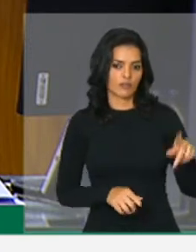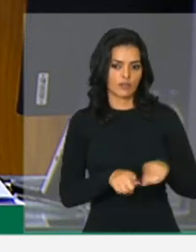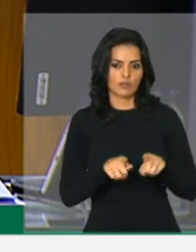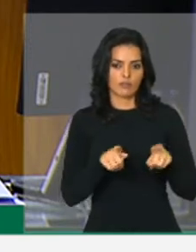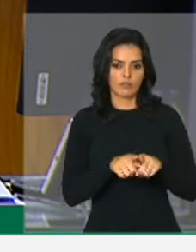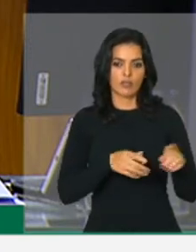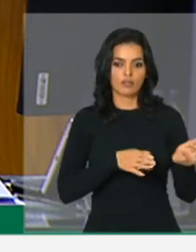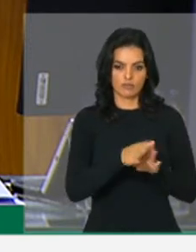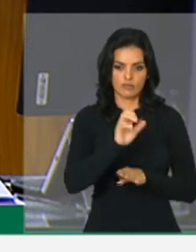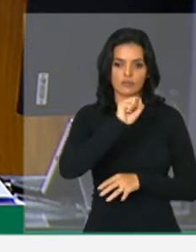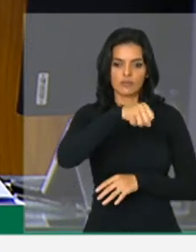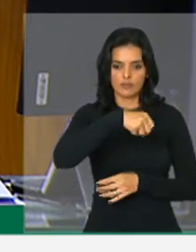SEPARADO E ASSIM PERMITIR ESSE DESCONTO DA DÍVIDA QUE AINDA